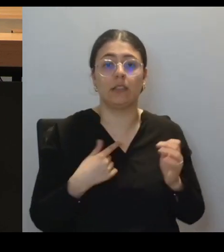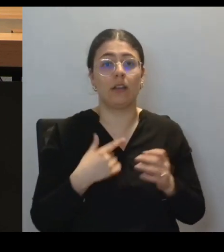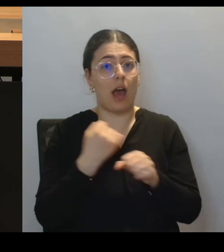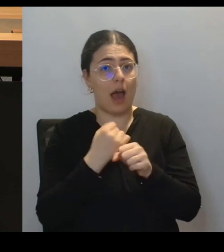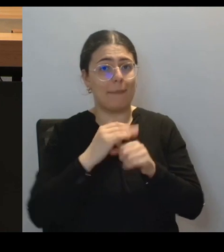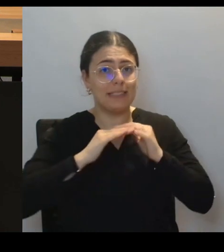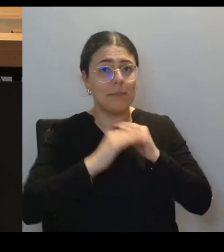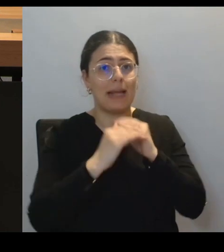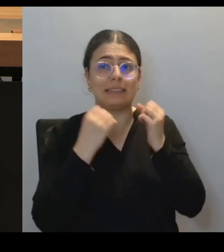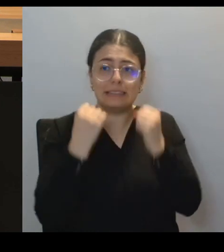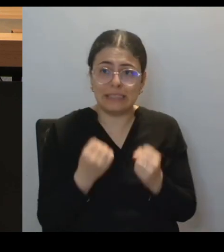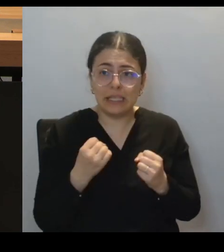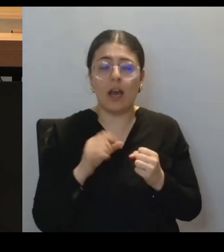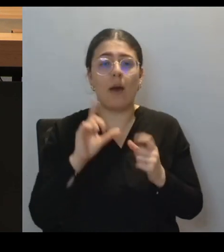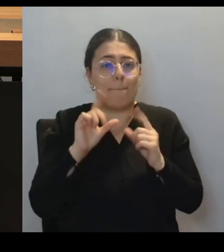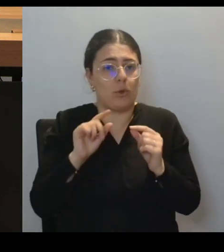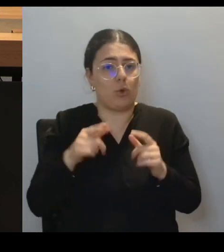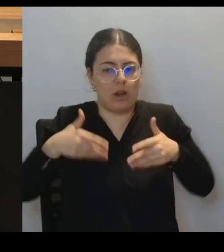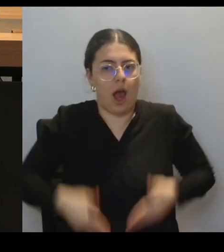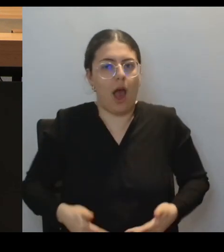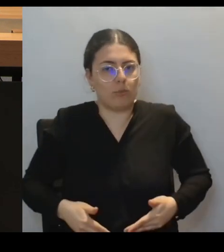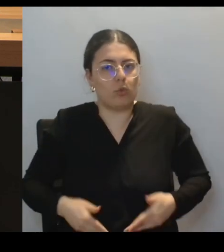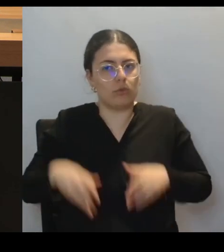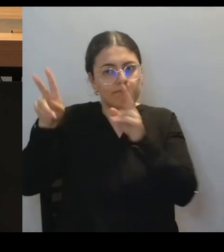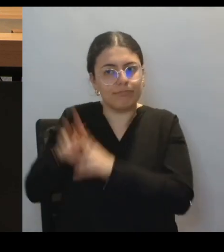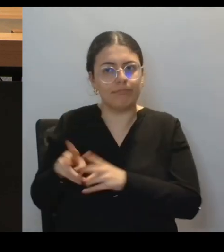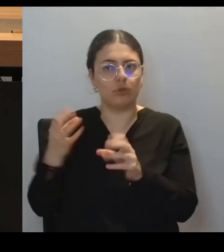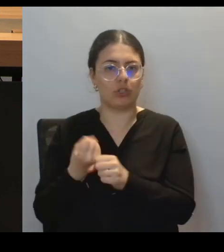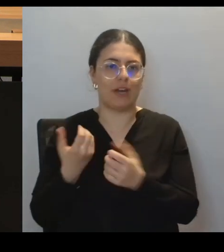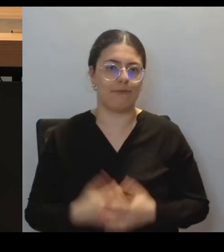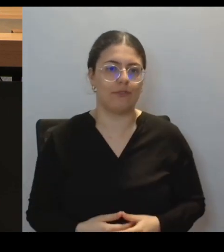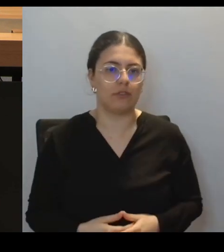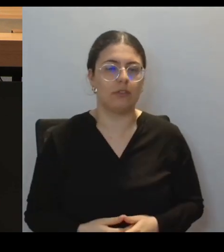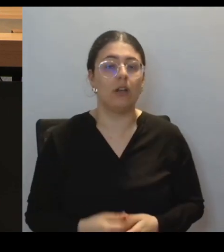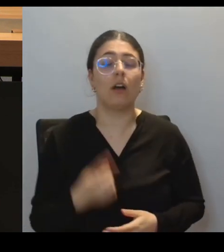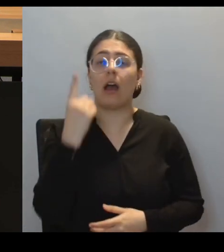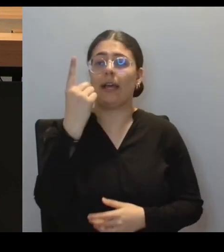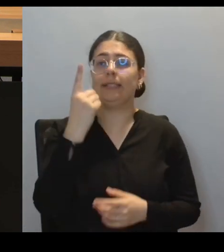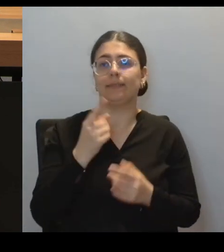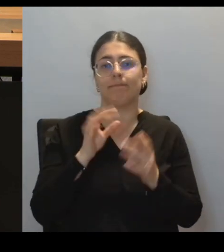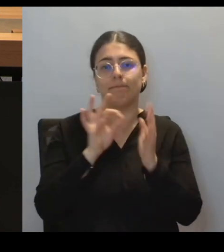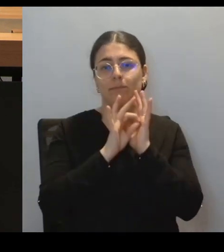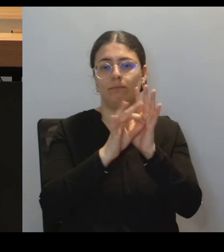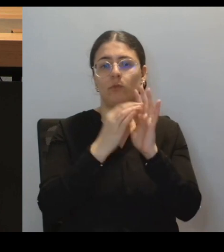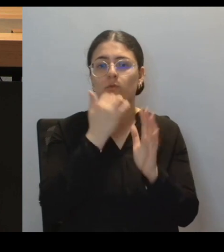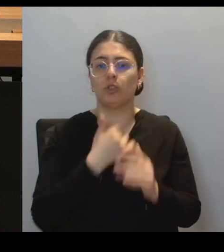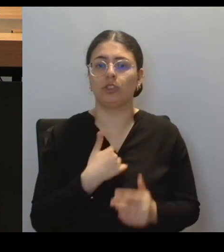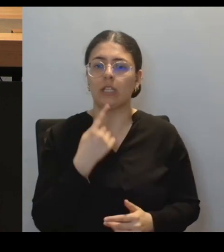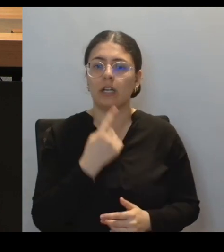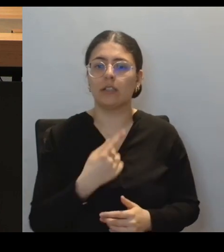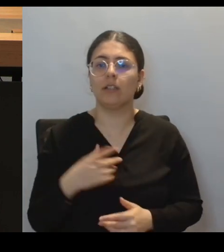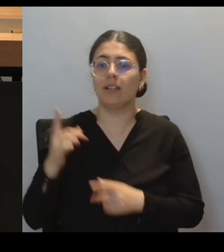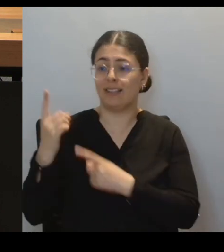Und eins muss ich noch sagen Viele Menschen werden durch ihre Politik, liebe Grüne, in Armut getrieben. Und deshalb ist es hier ziemlich heuchlerisch